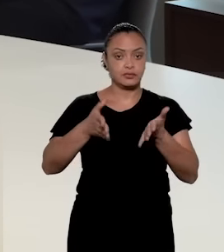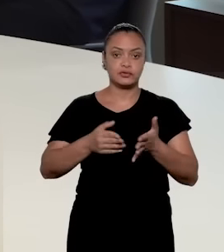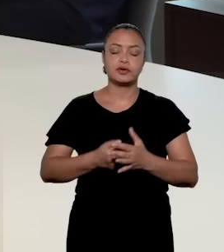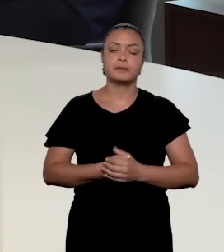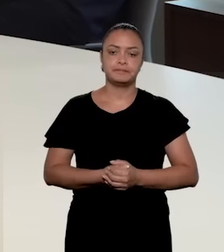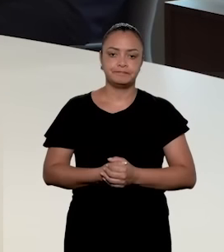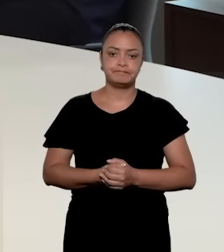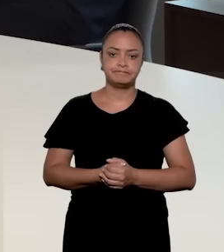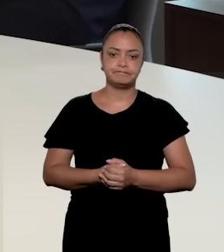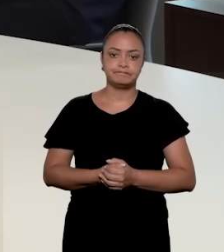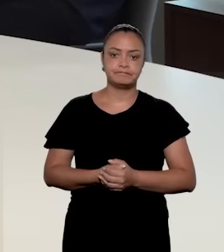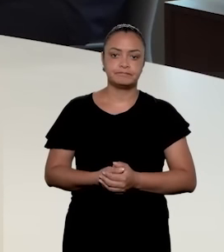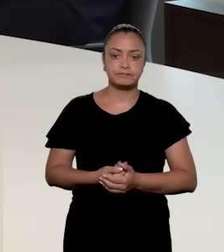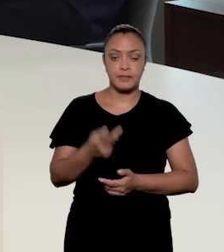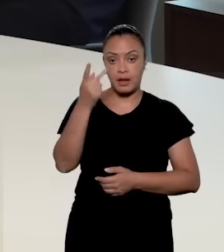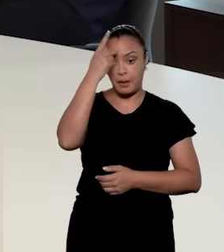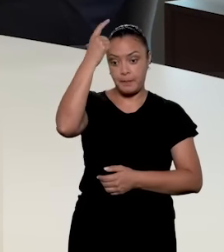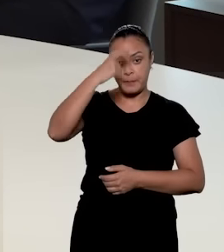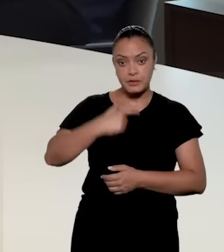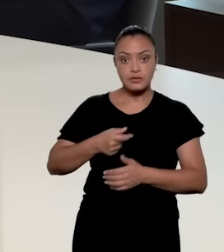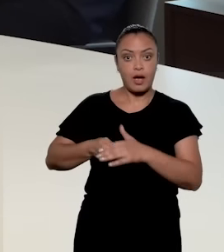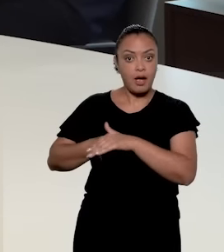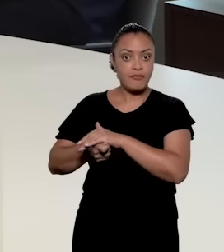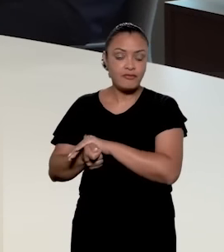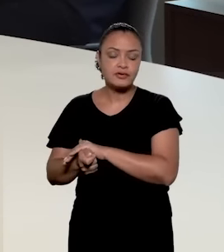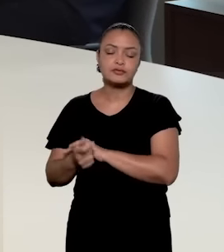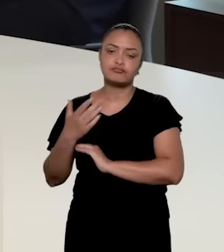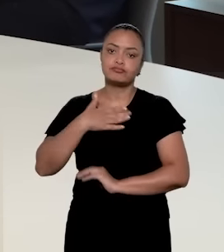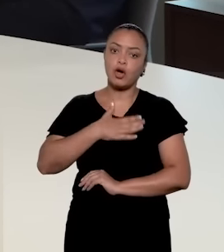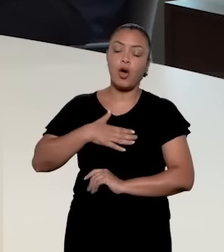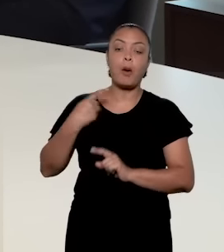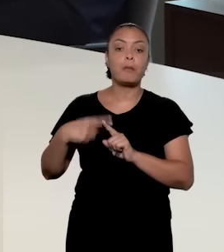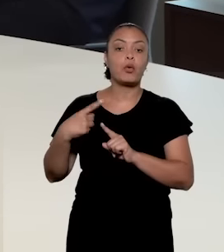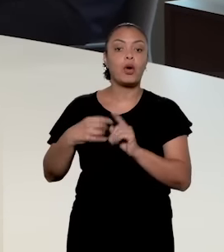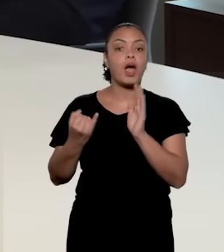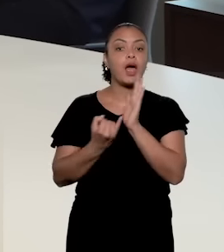E o investidor pessoa física adora, porque ele é isento de imposto de renda. Ah, sim. Acaba sendo muito atrativo.